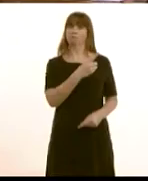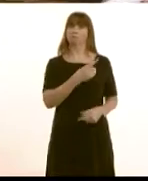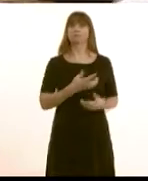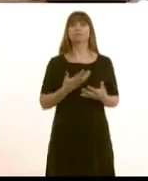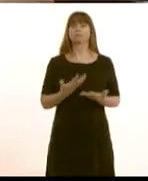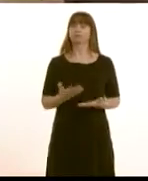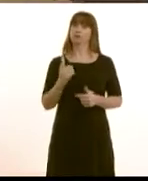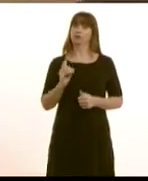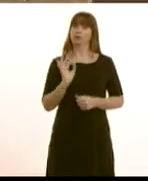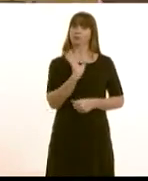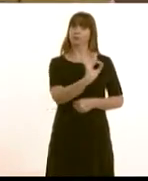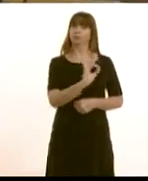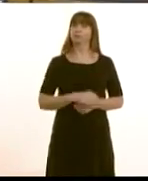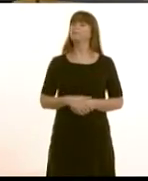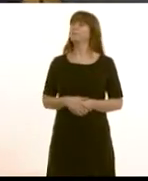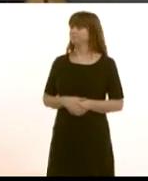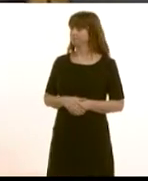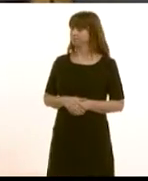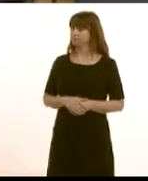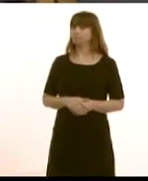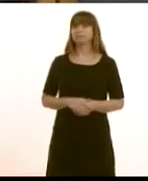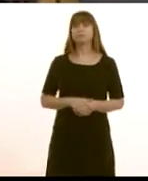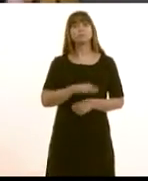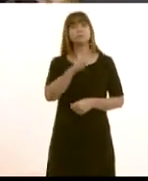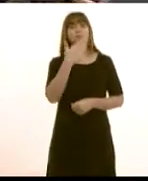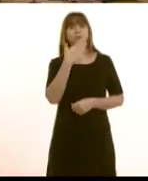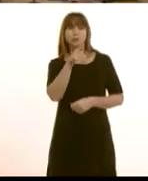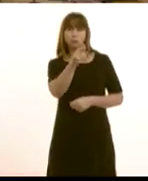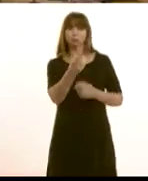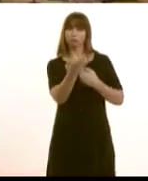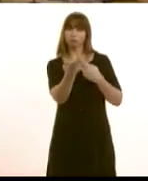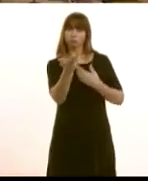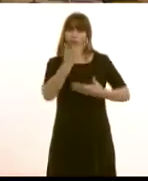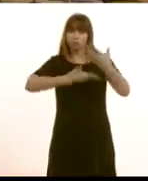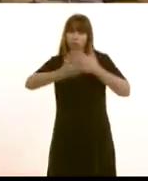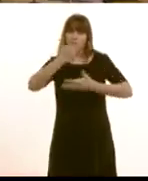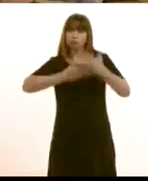Sandy Mewies: 1. A wnaiff y Prif Weinidog ddatganiad am y gefnogaeth y mae Llywodraeth